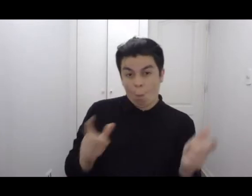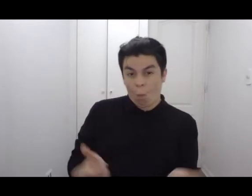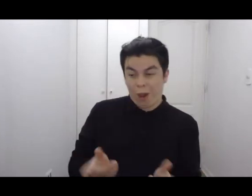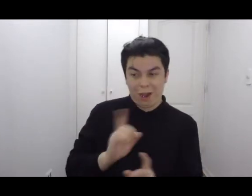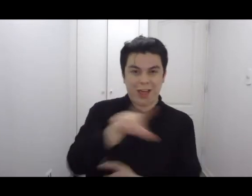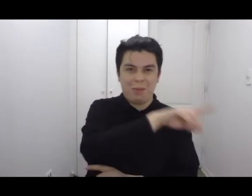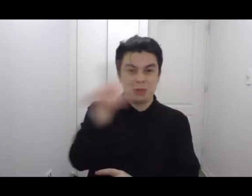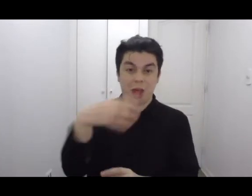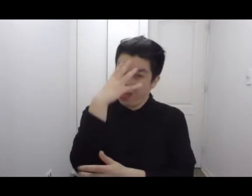no porque después se me llena el instagram